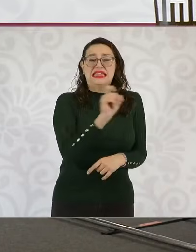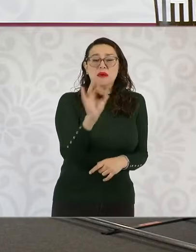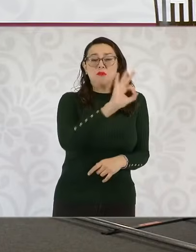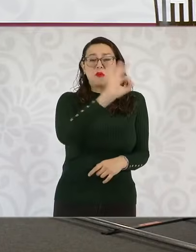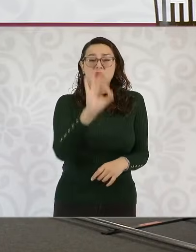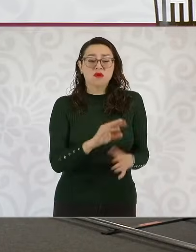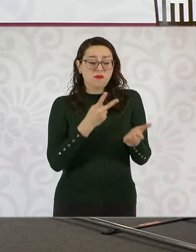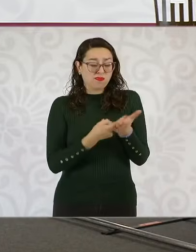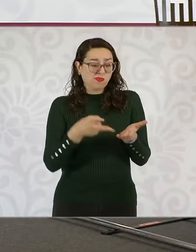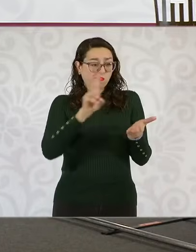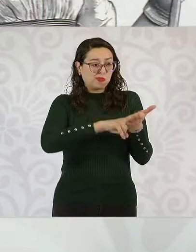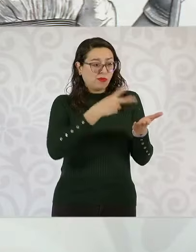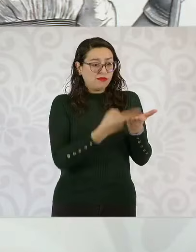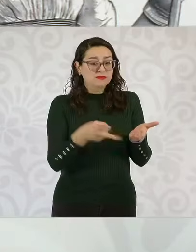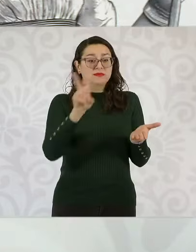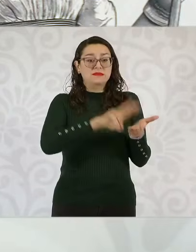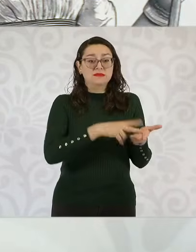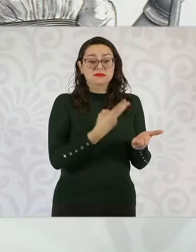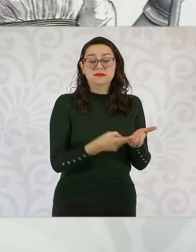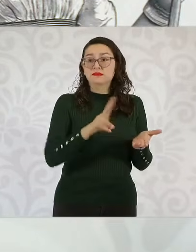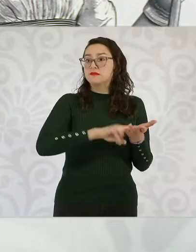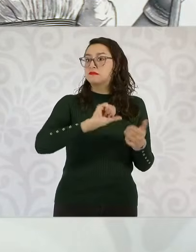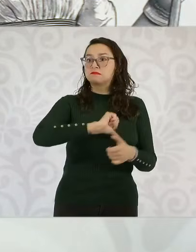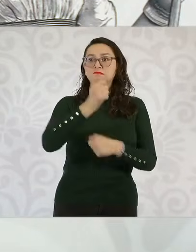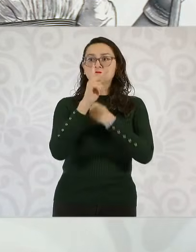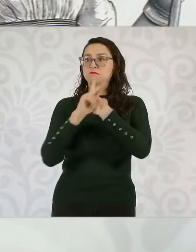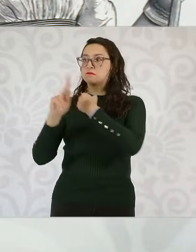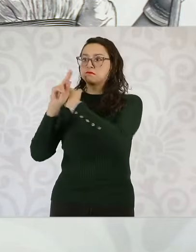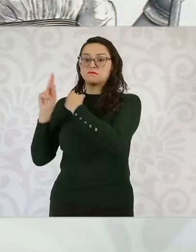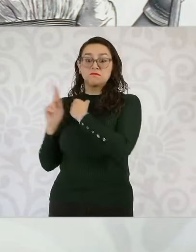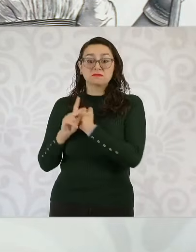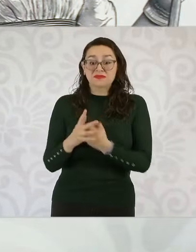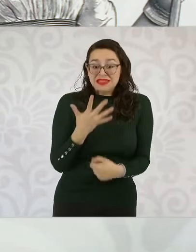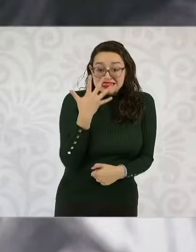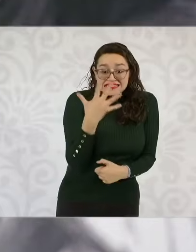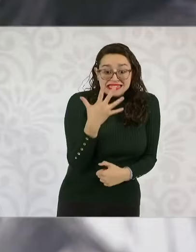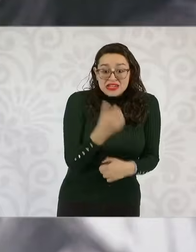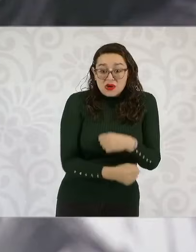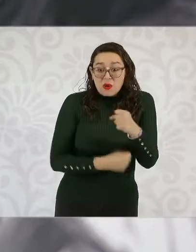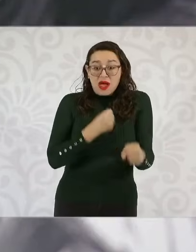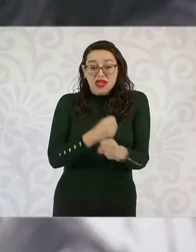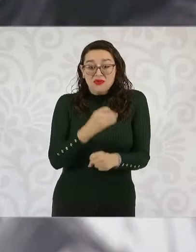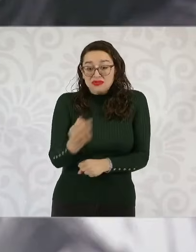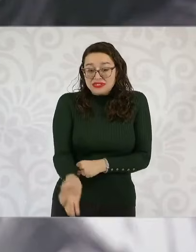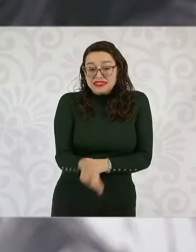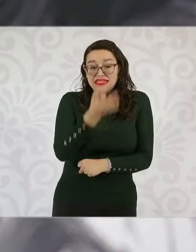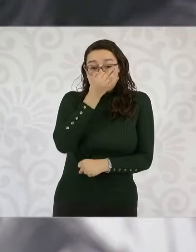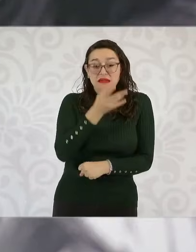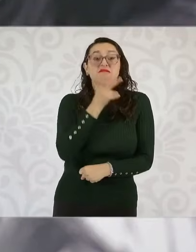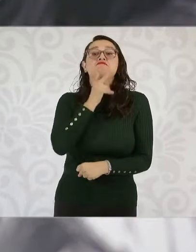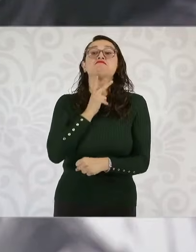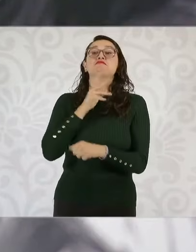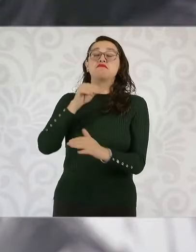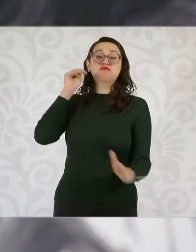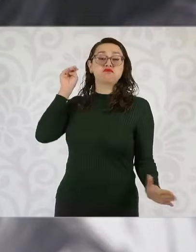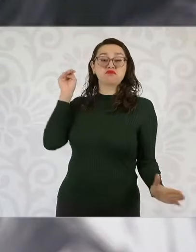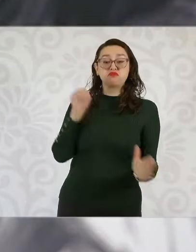en muy pocos años casi destruyen el legado del General Cárdenas esto que digo está sustentado